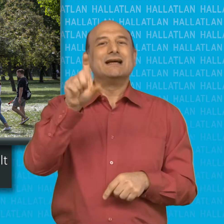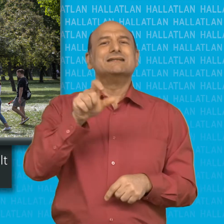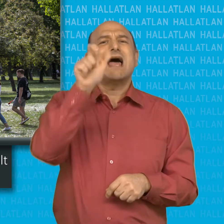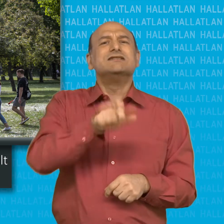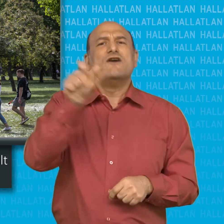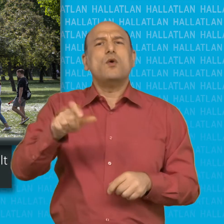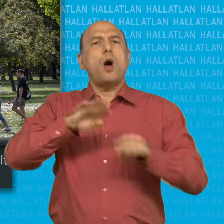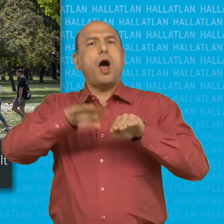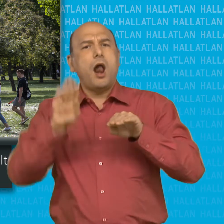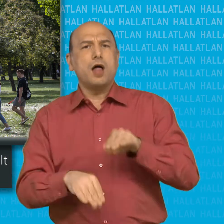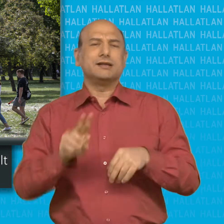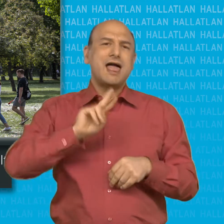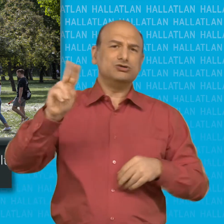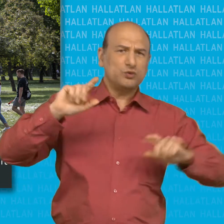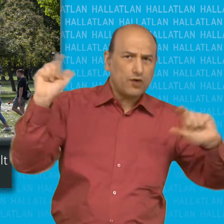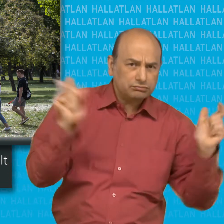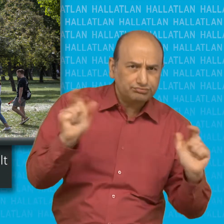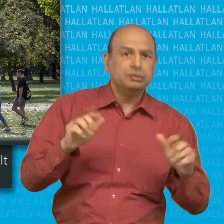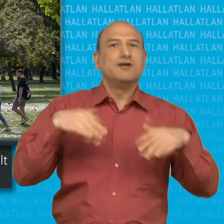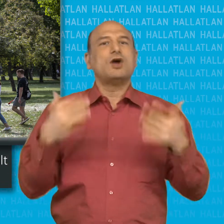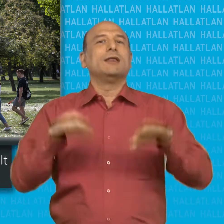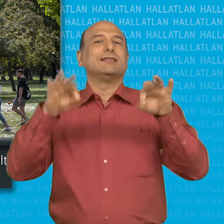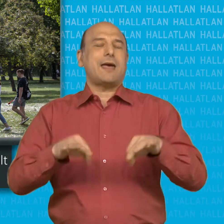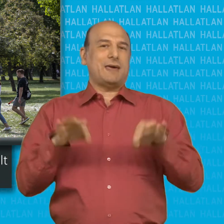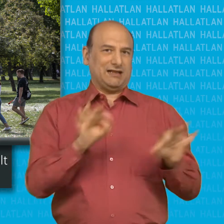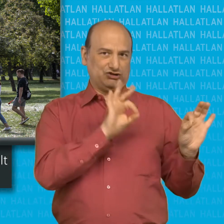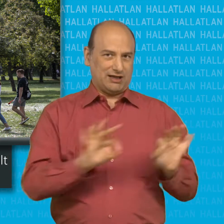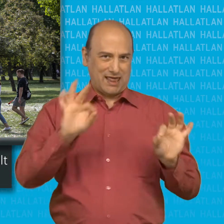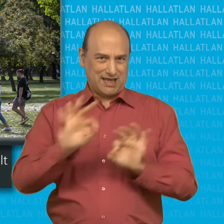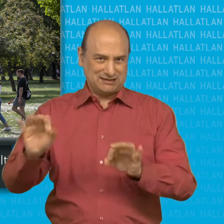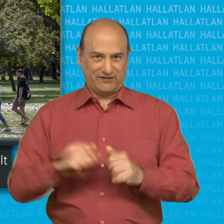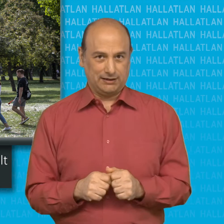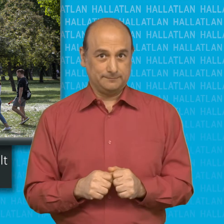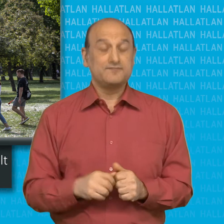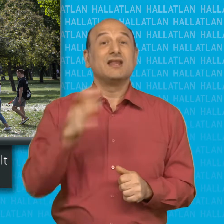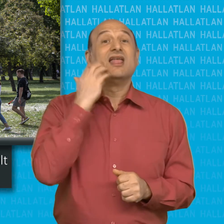legfeljebb kétszáz ember részvételével házasságkötést vagy temetést követő családi rendezvényeket szervezni.